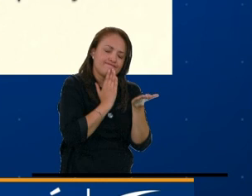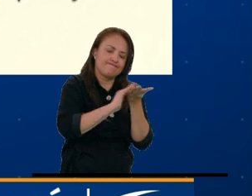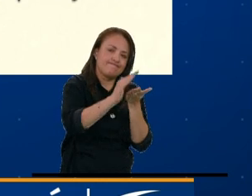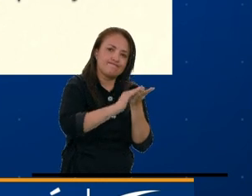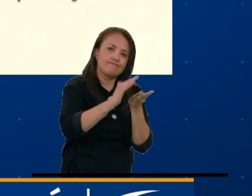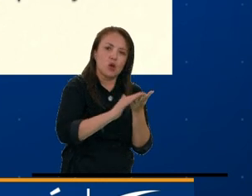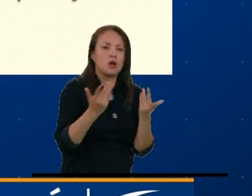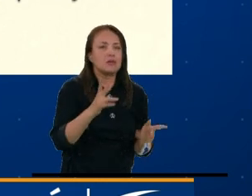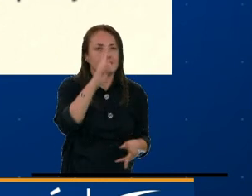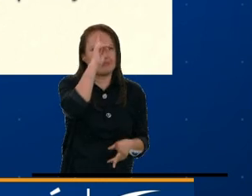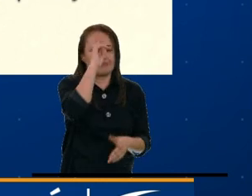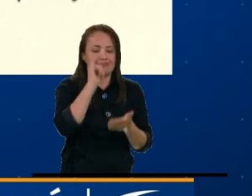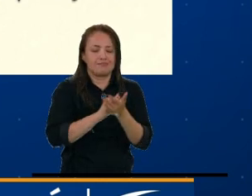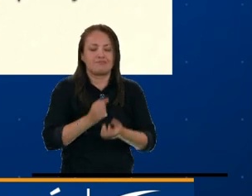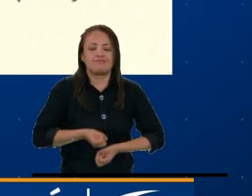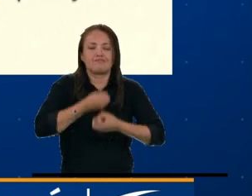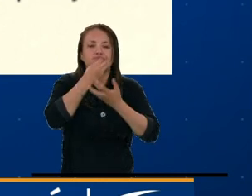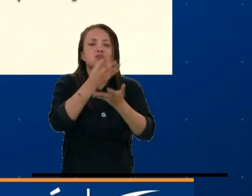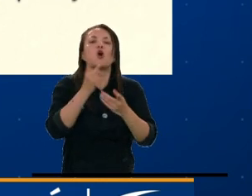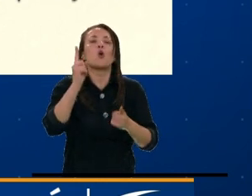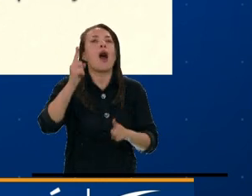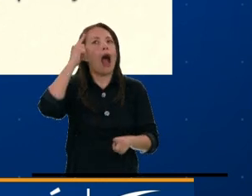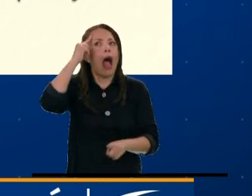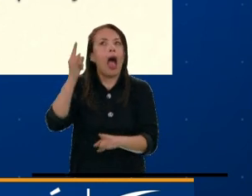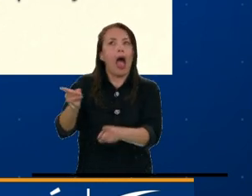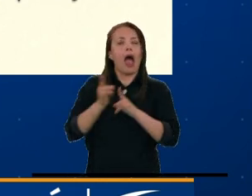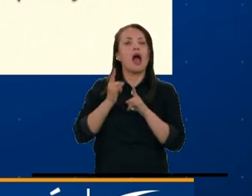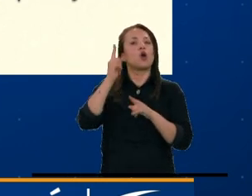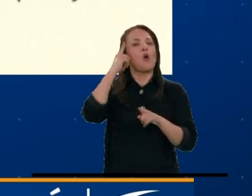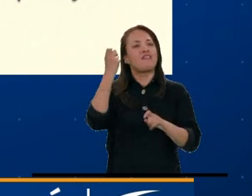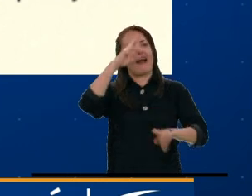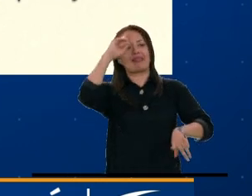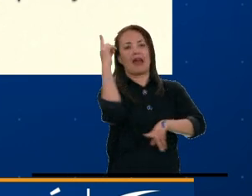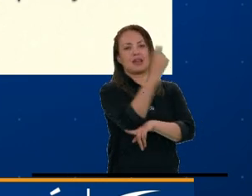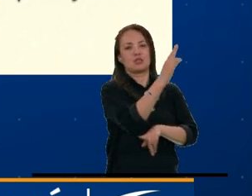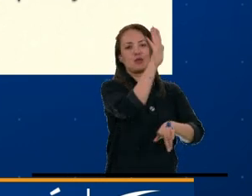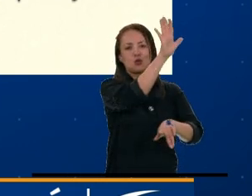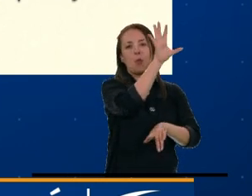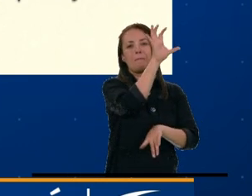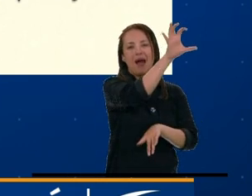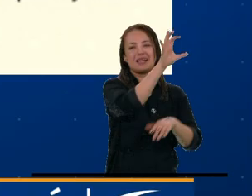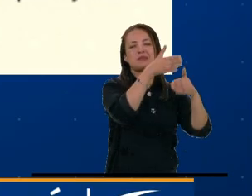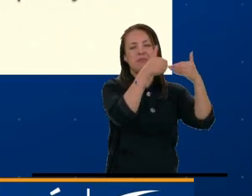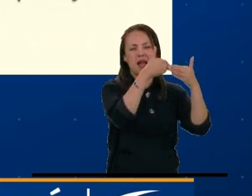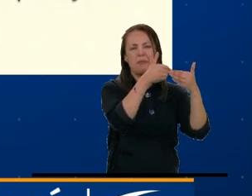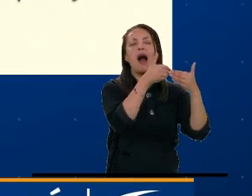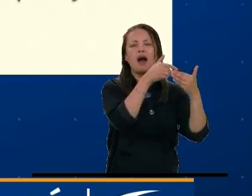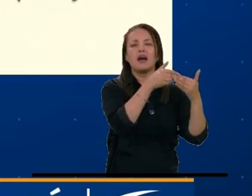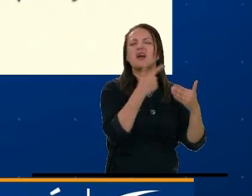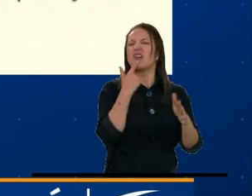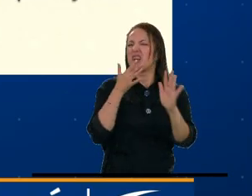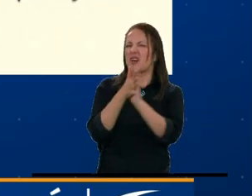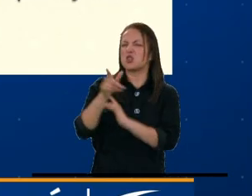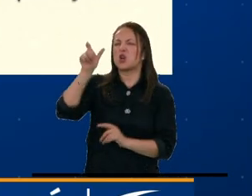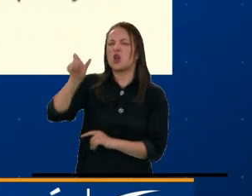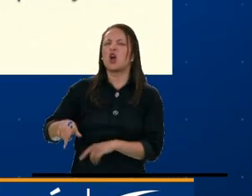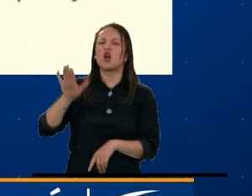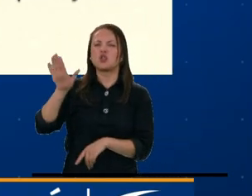" sin embargo permítame extender a su excelencia y el pueblo de Panamá mis más sinceras excusas,